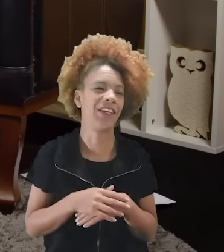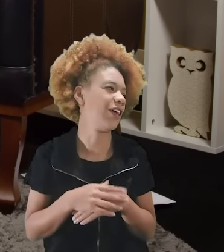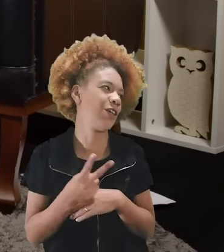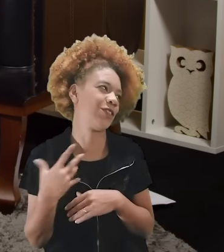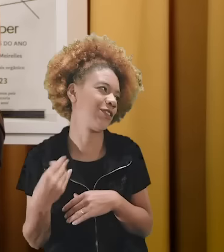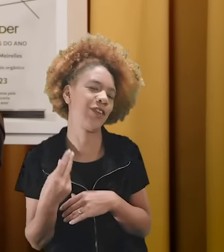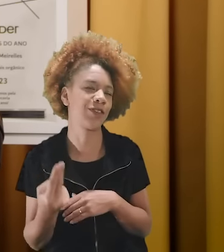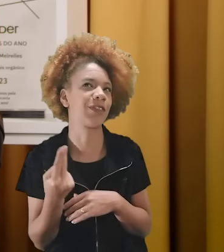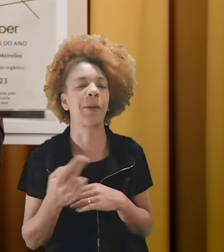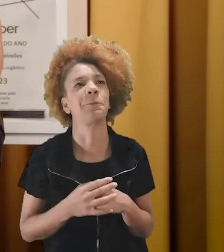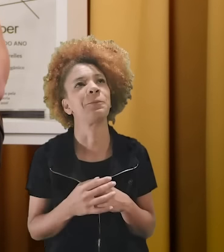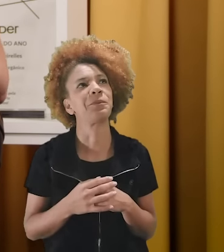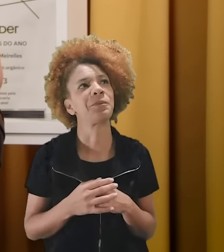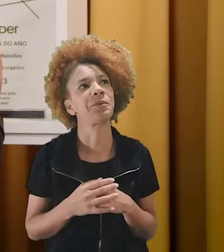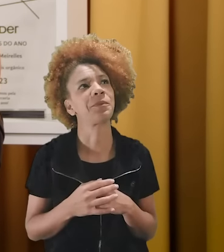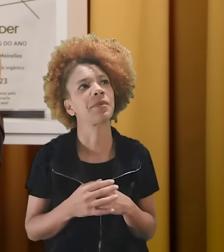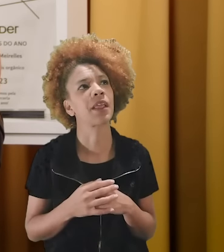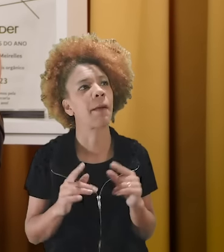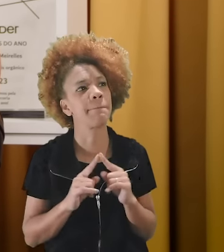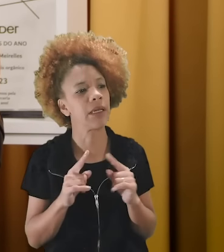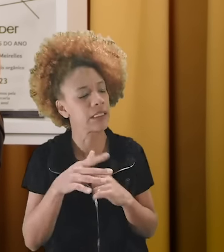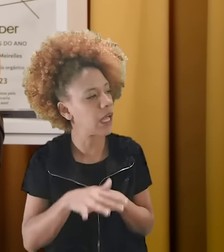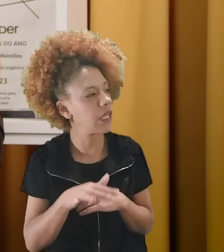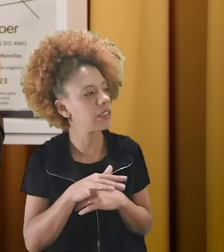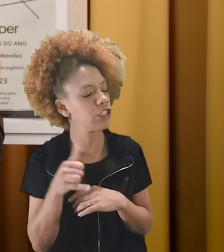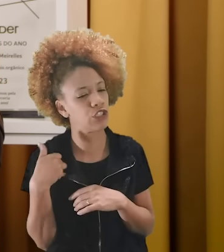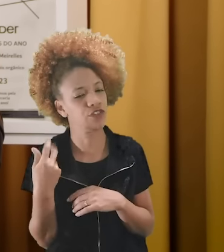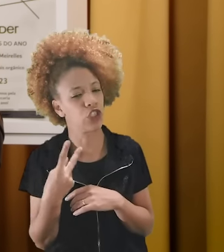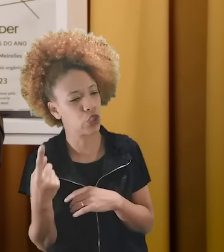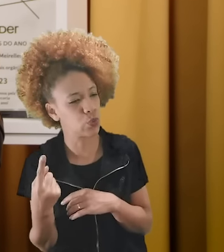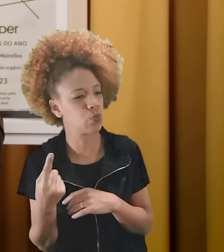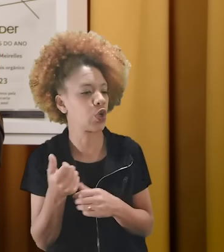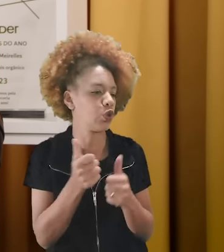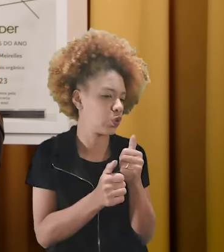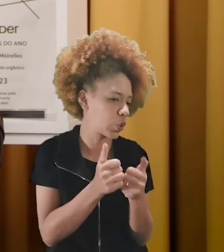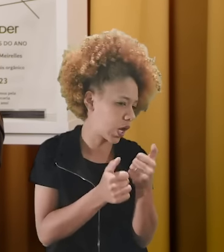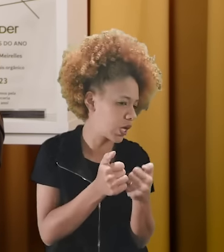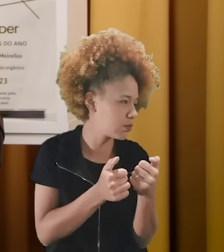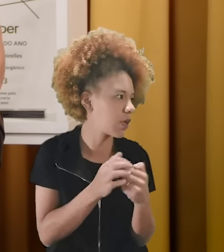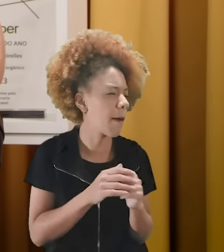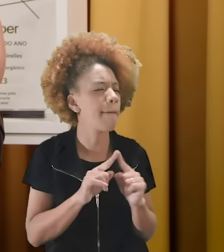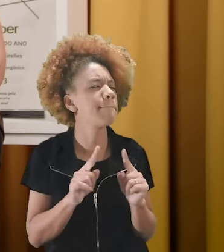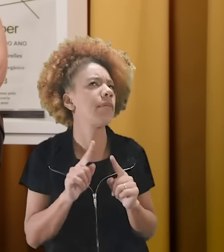dois filhos não dá pô eh a turma ali que eu vejo ali de 21 anos ali que tá jogando tal me leva a